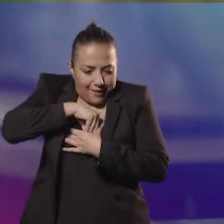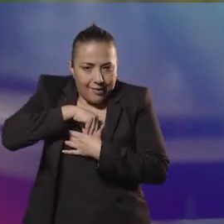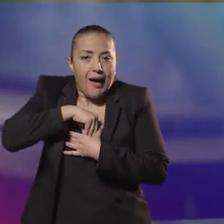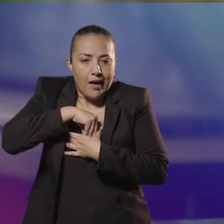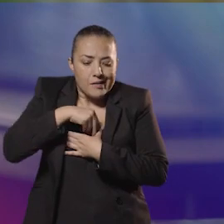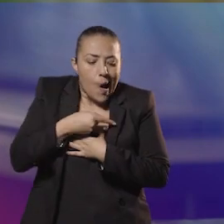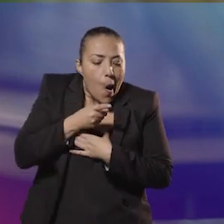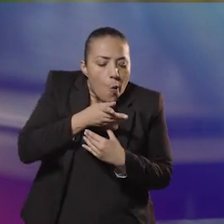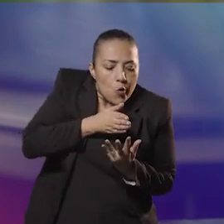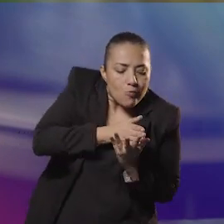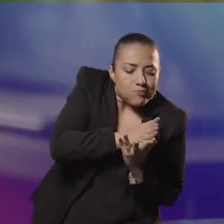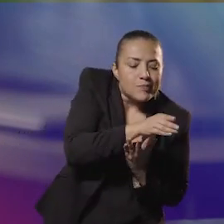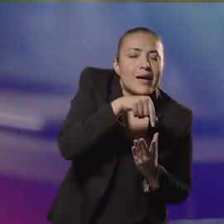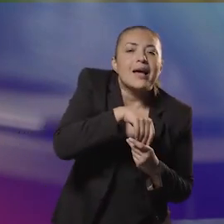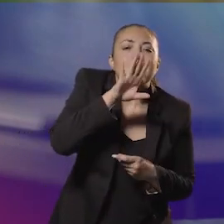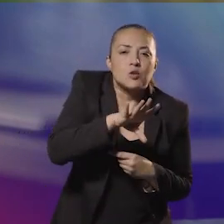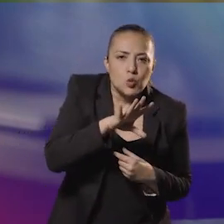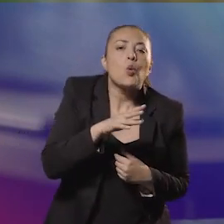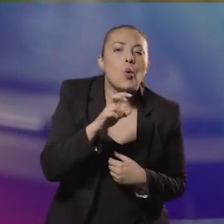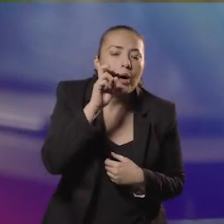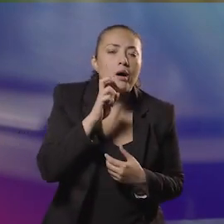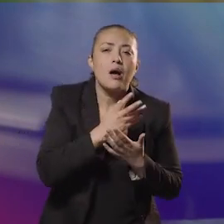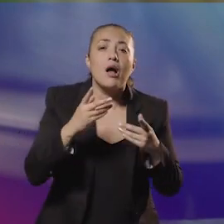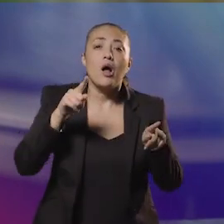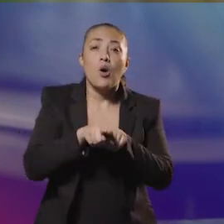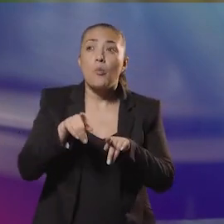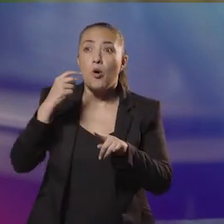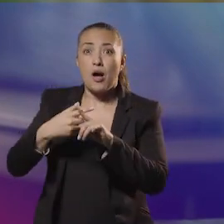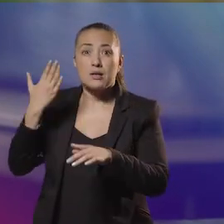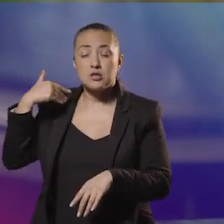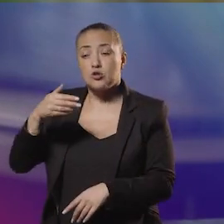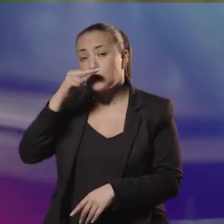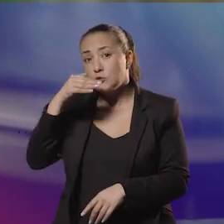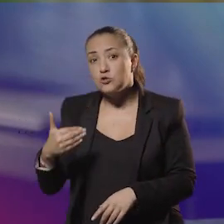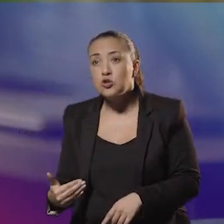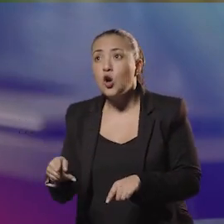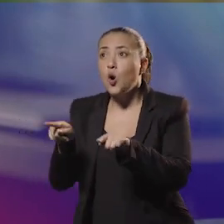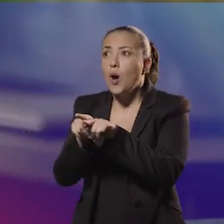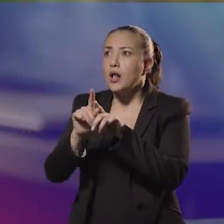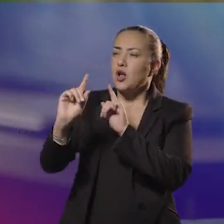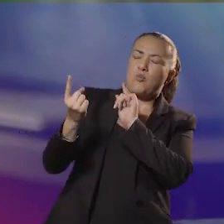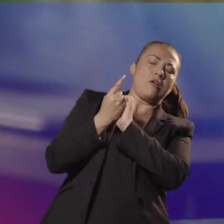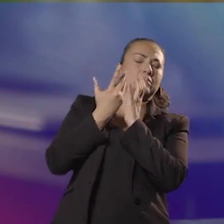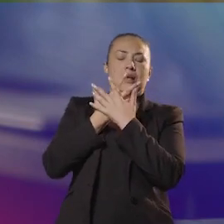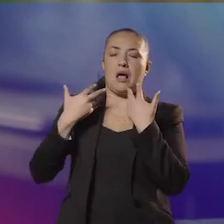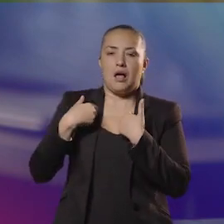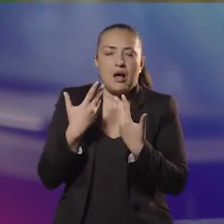Cuando tu cuerpo ha sido abusado sexualmente en la infancia, lo primero que se te llevan es la inocencia.